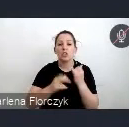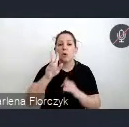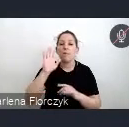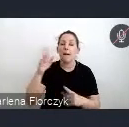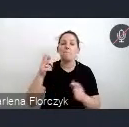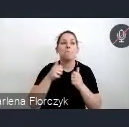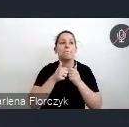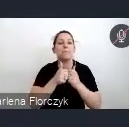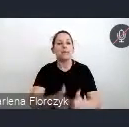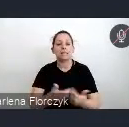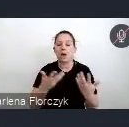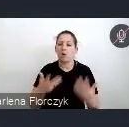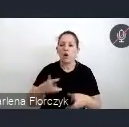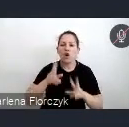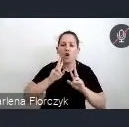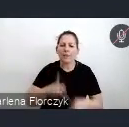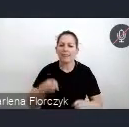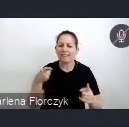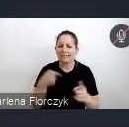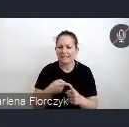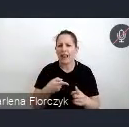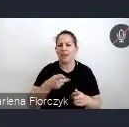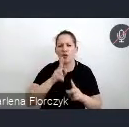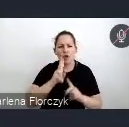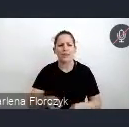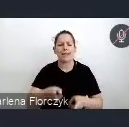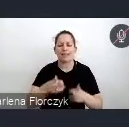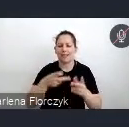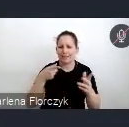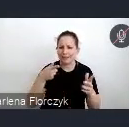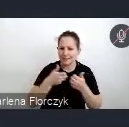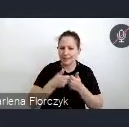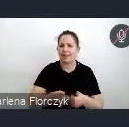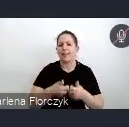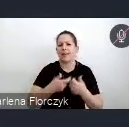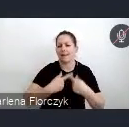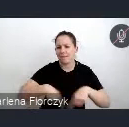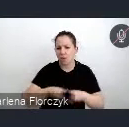to znaczy, że ktoś ma konkretny cel i konkretne zadanie do wykonania w określonym czasie.